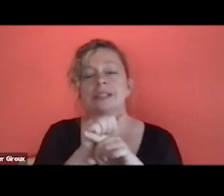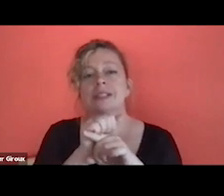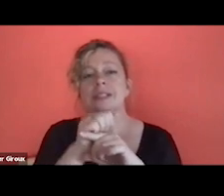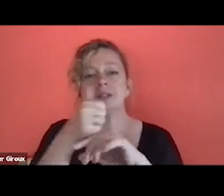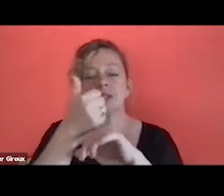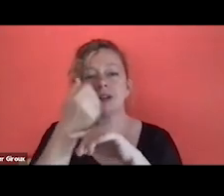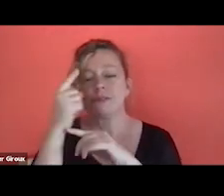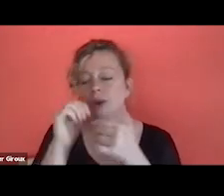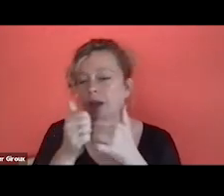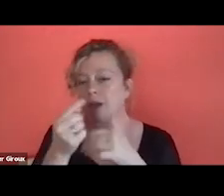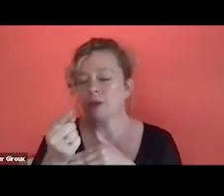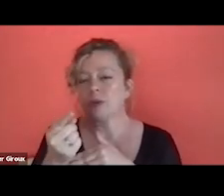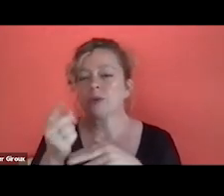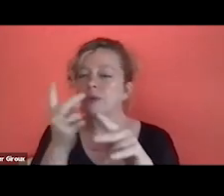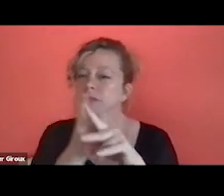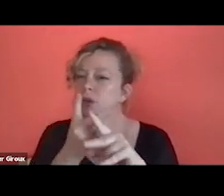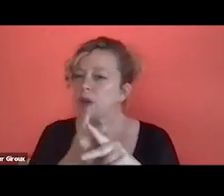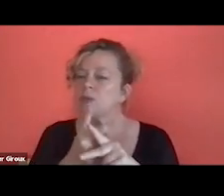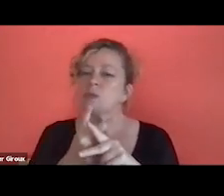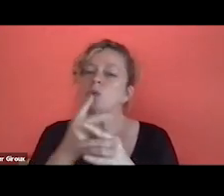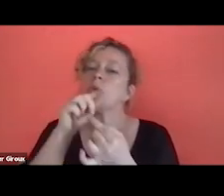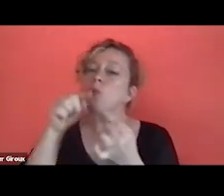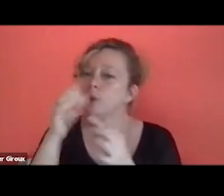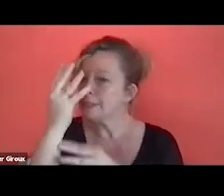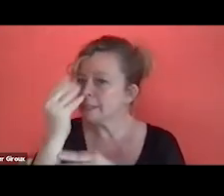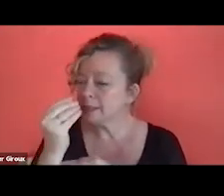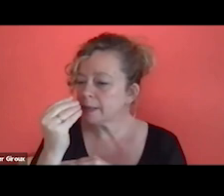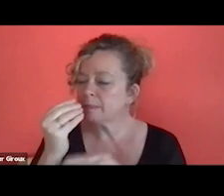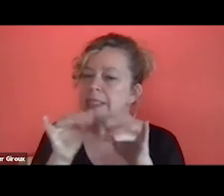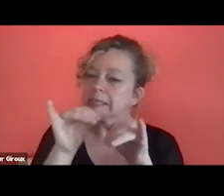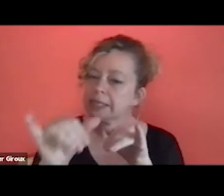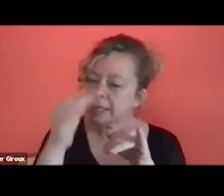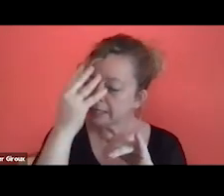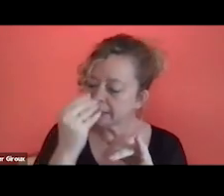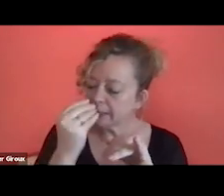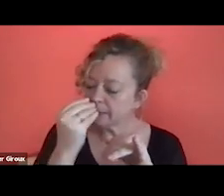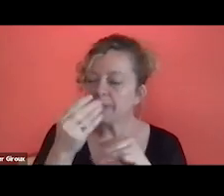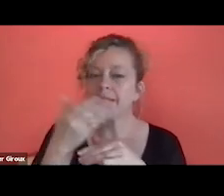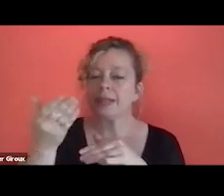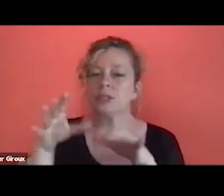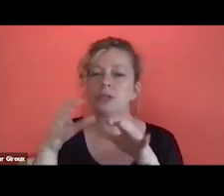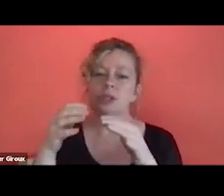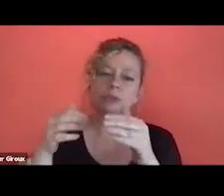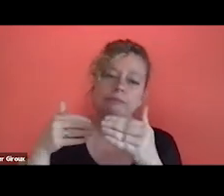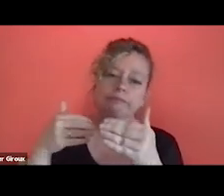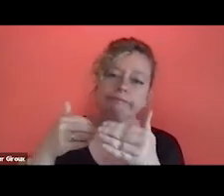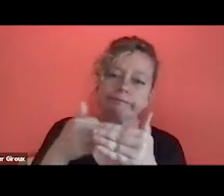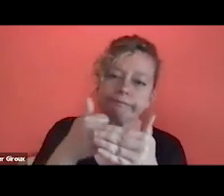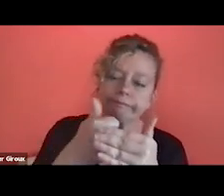para saber cuándo ir a dormir, permanecer dormido, las cosas que hacen antes de eso, todas juegan un papel.